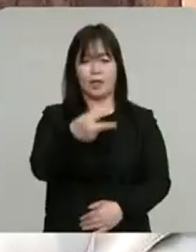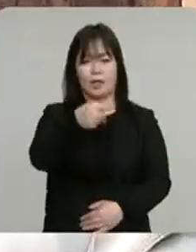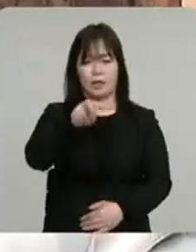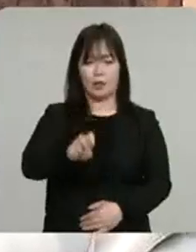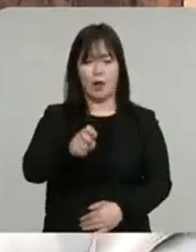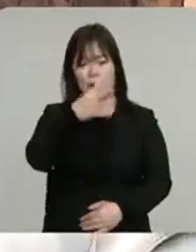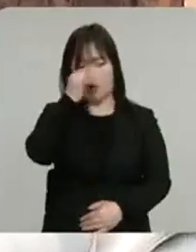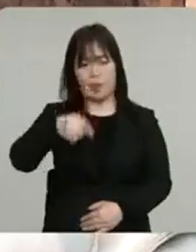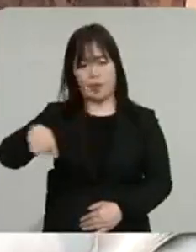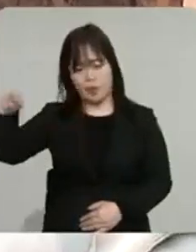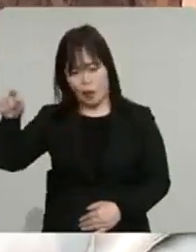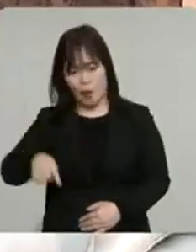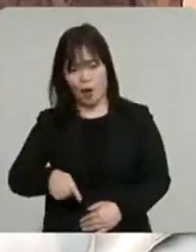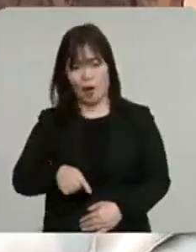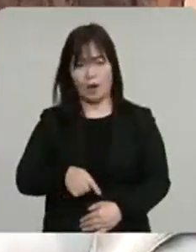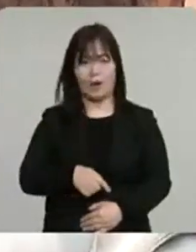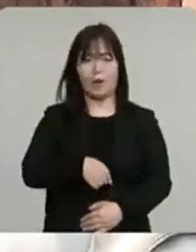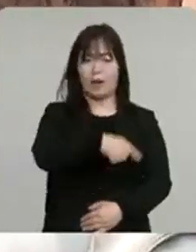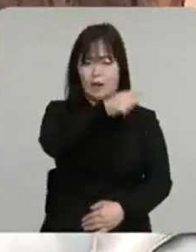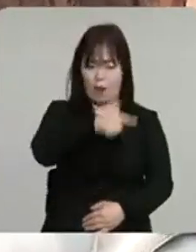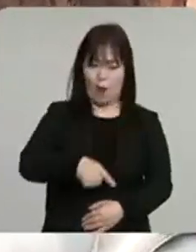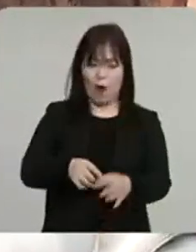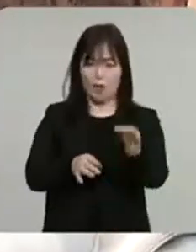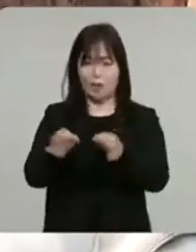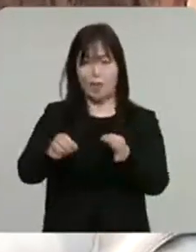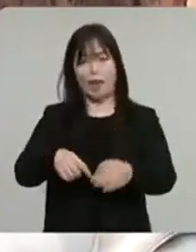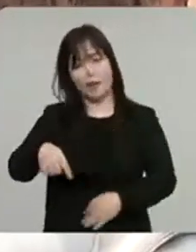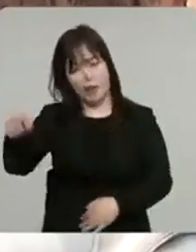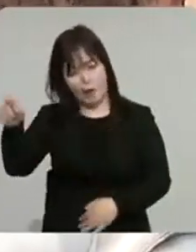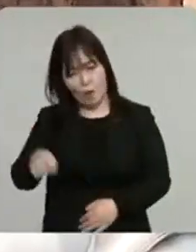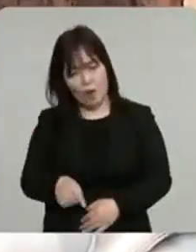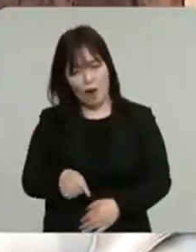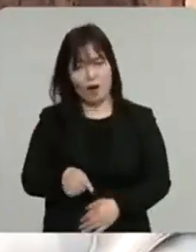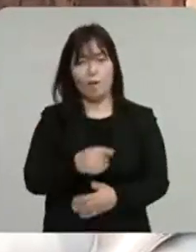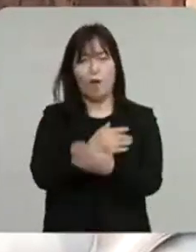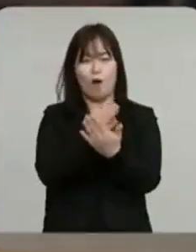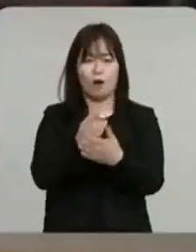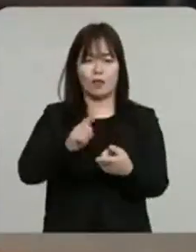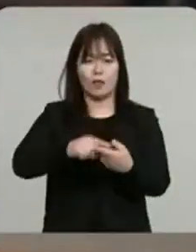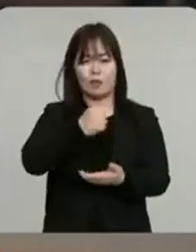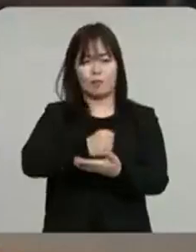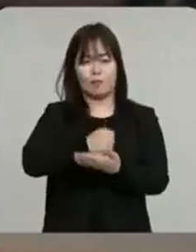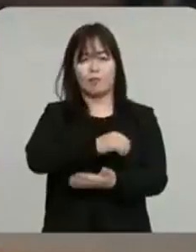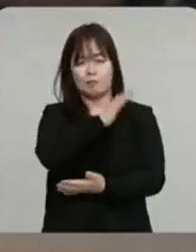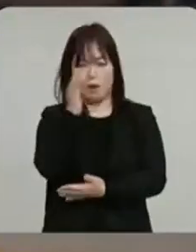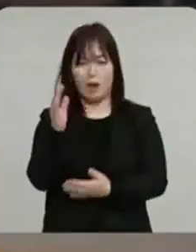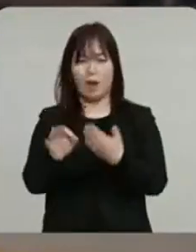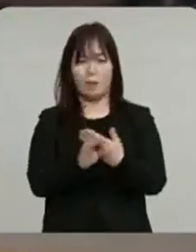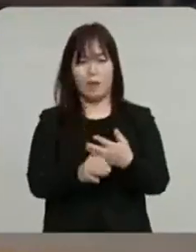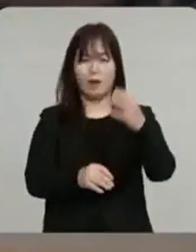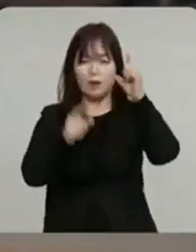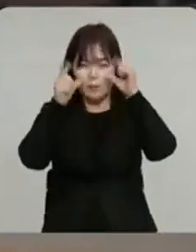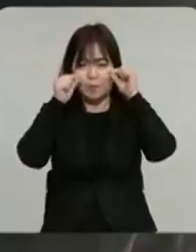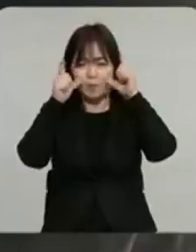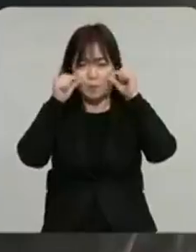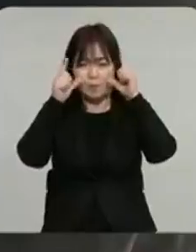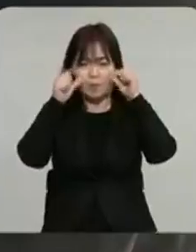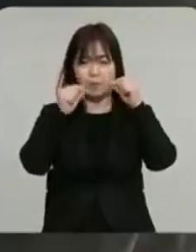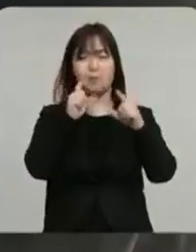갔다 올게. 나갔다 왔어. 할머니 시장 갔다 왔어. 할머니 어디 갔다 왔어. 그러면 눈을 깜빡깜빡하고 ...